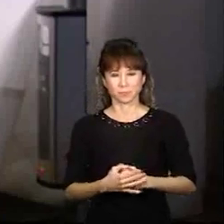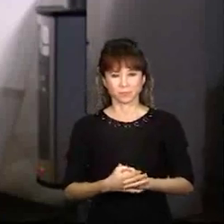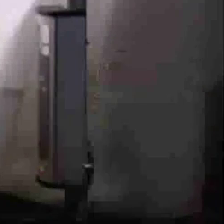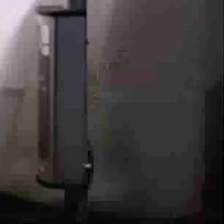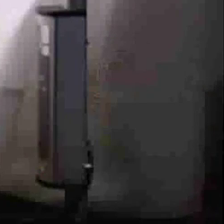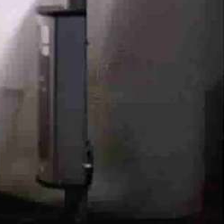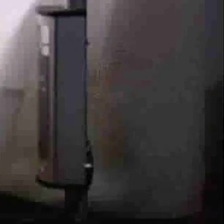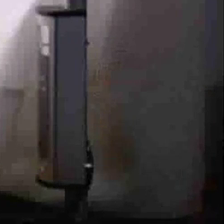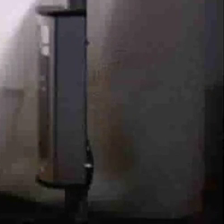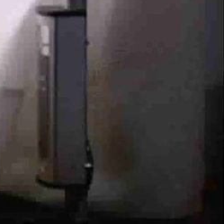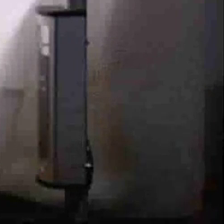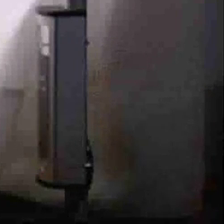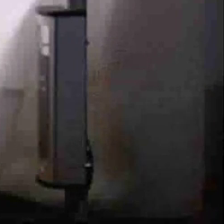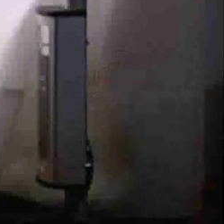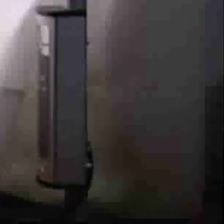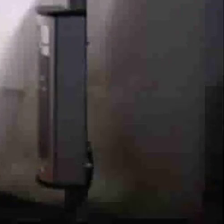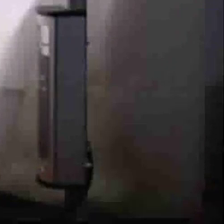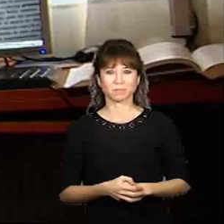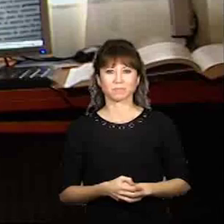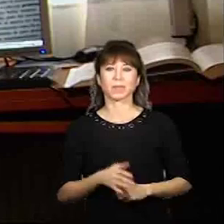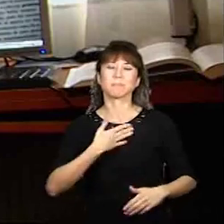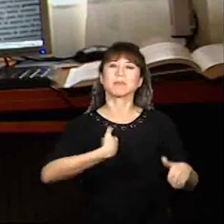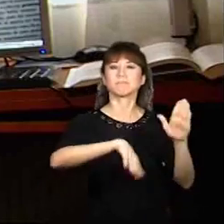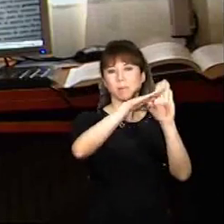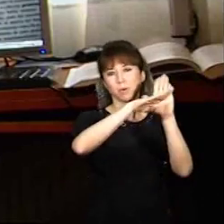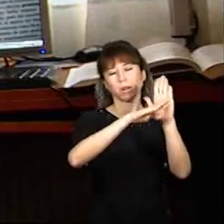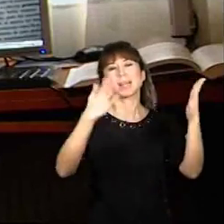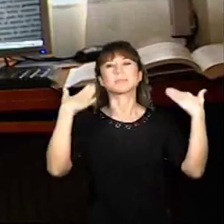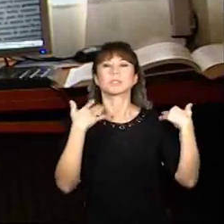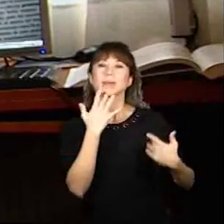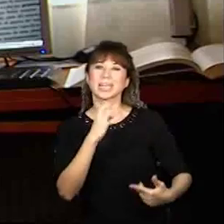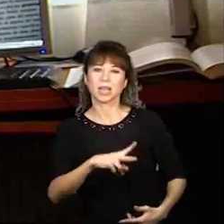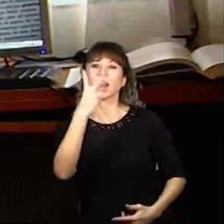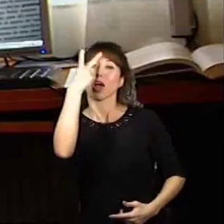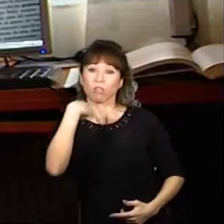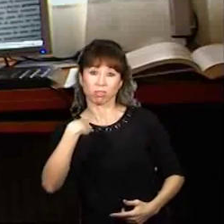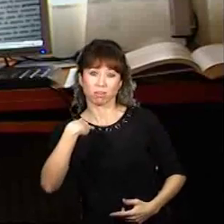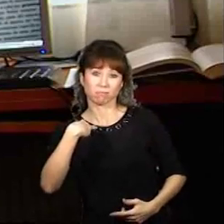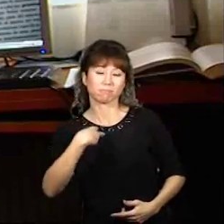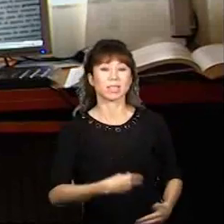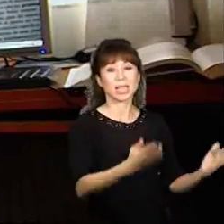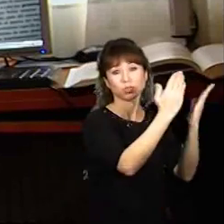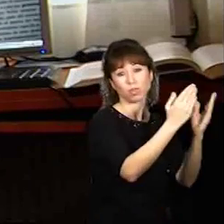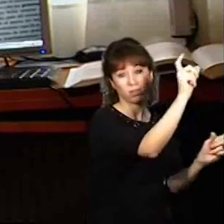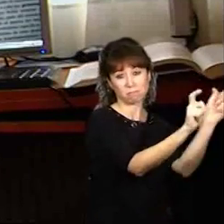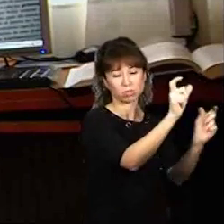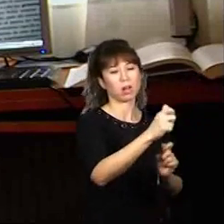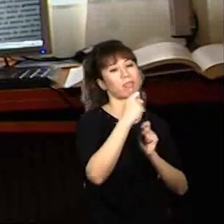de intervención pueden resultar inefectivos si el terapeuta… (CARLOS) Mi programa lo obtengo a través de la ONCE, que se lo facilita a los estudiantes